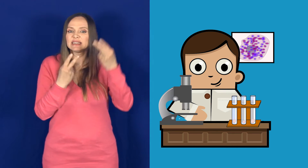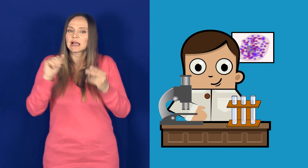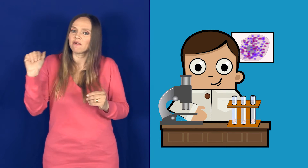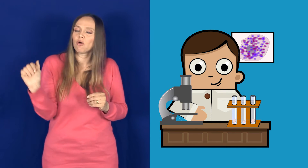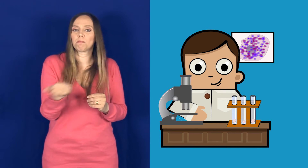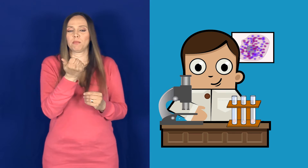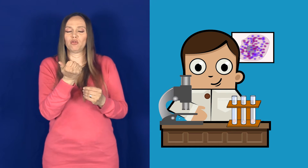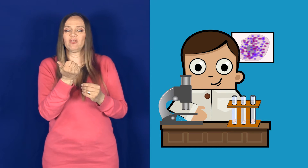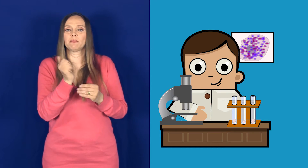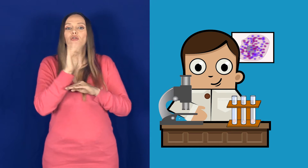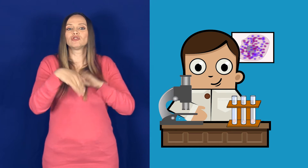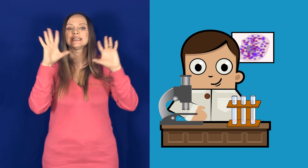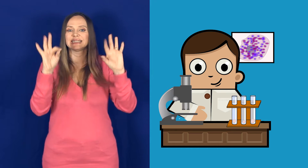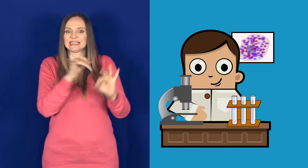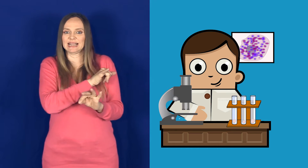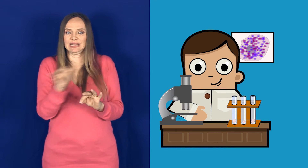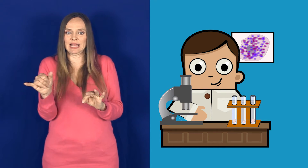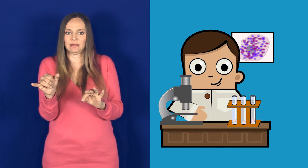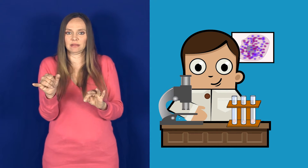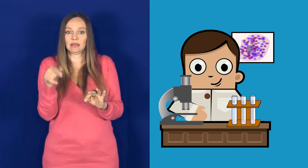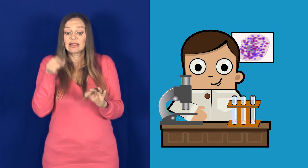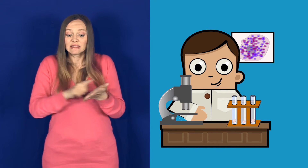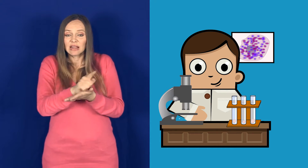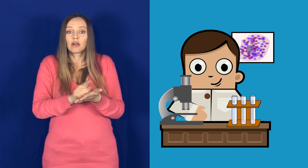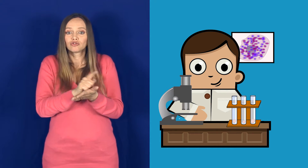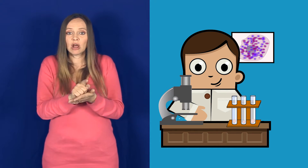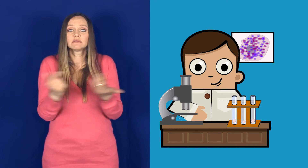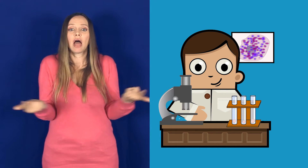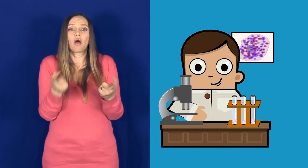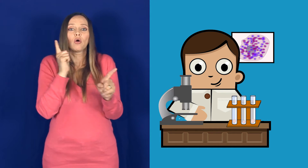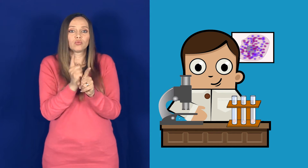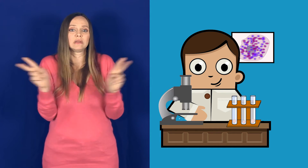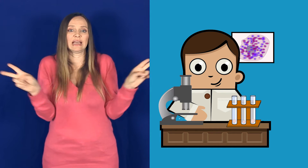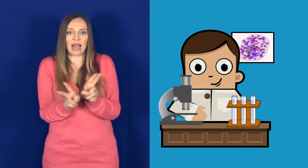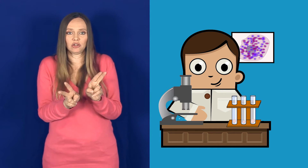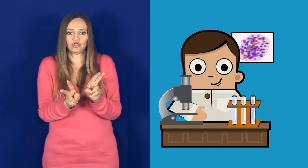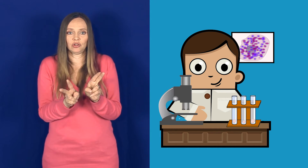Ta čas je lahko tudi krajši. O tem odloča zdravnik na podlagi izvidov.